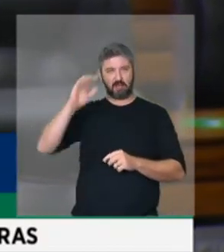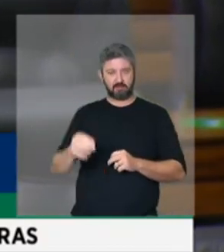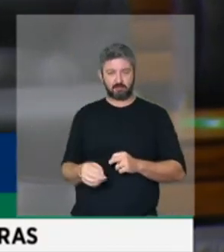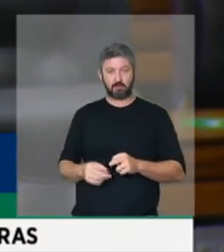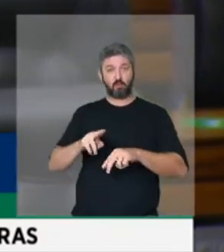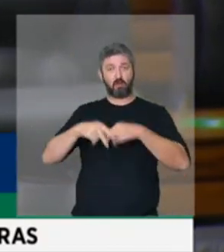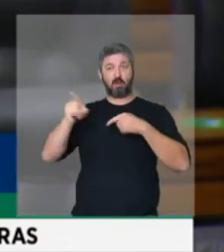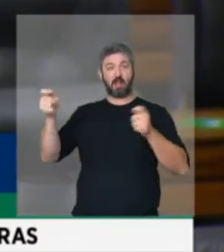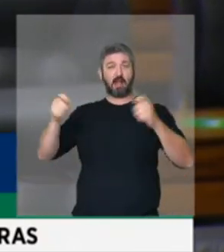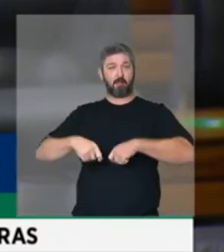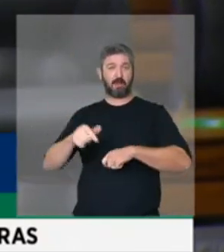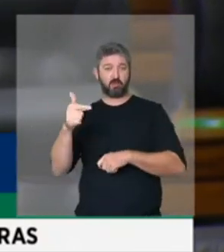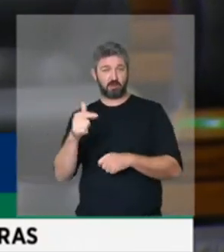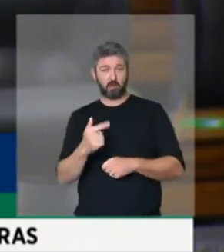BOLSONARO... É UM GOVERNO INCOMPETENTE, GENOCIDA,